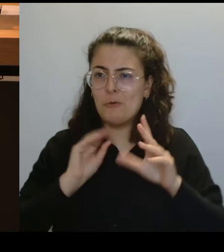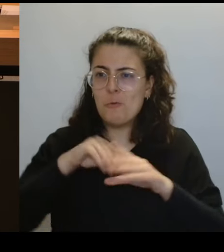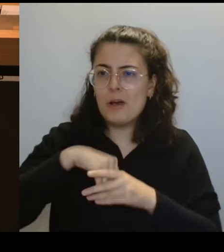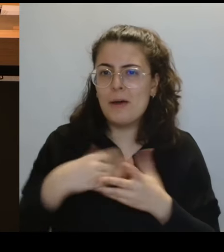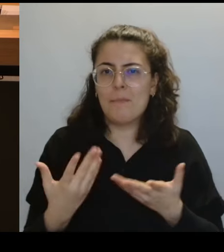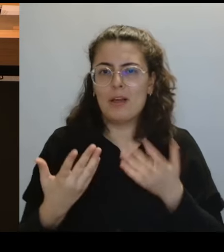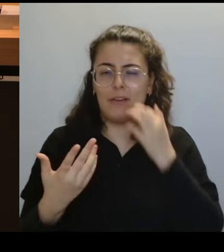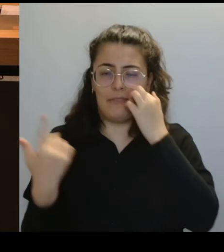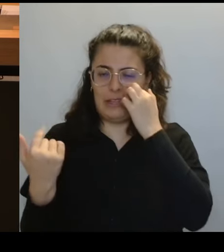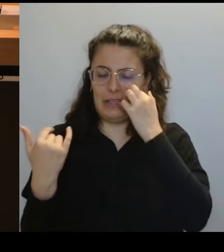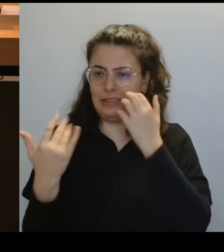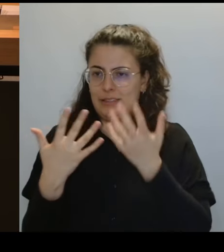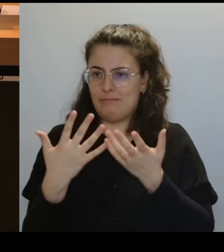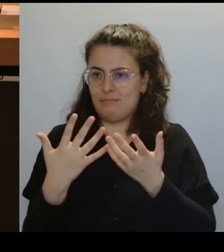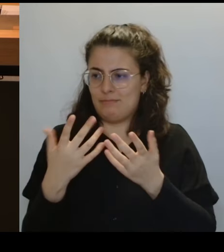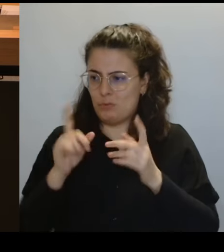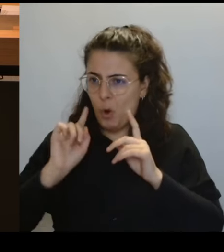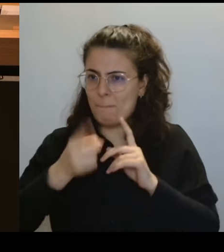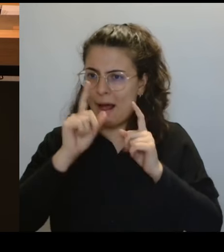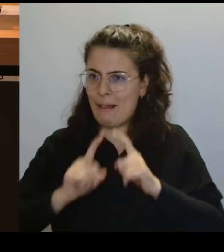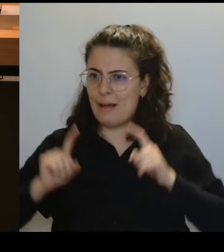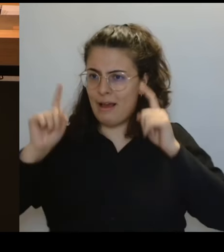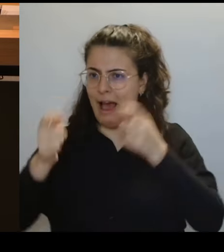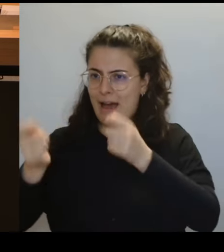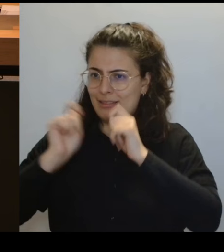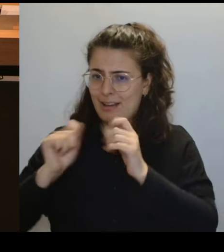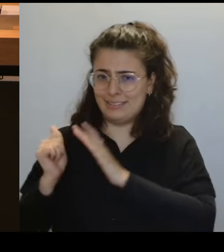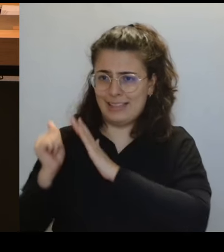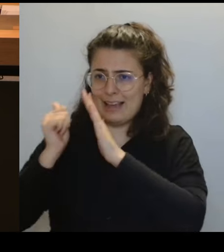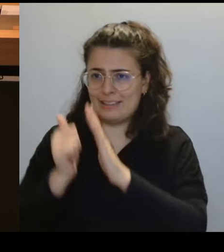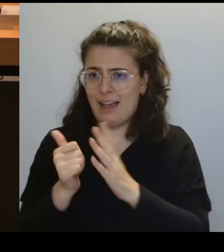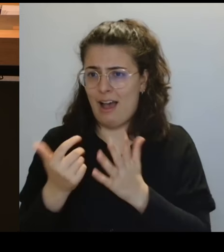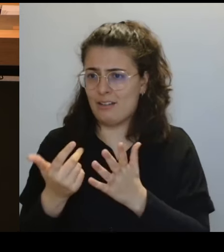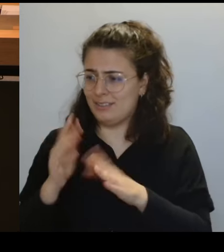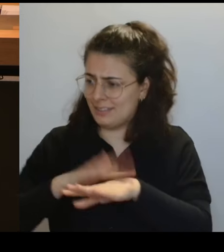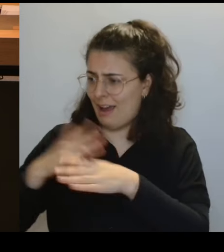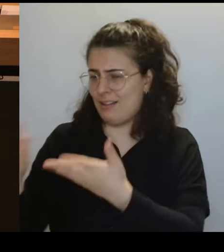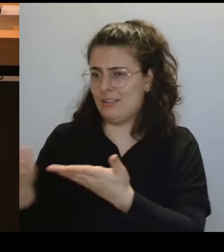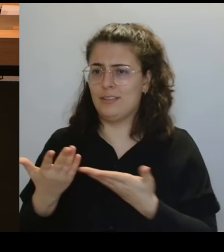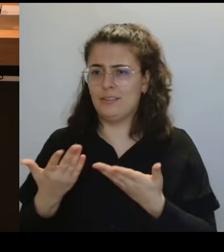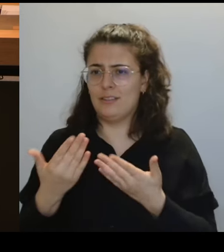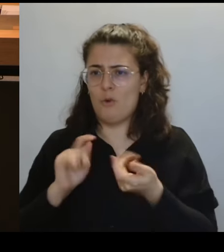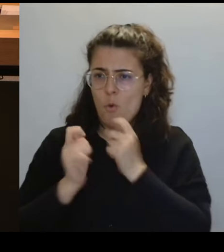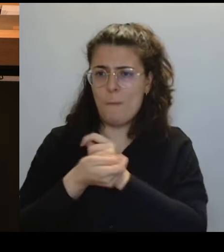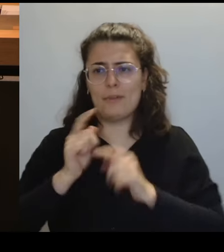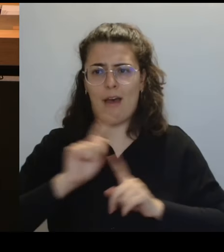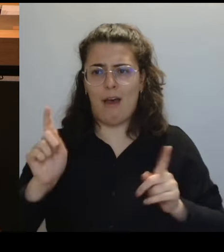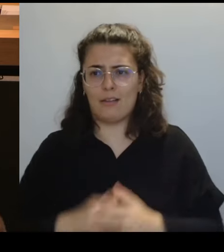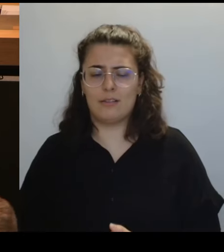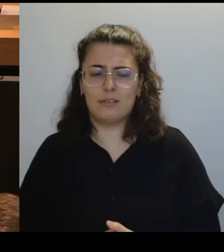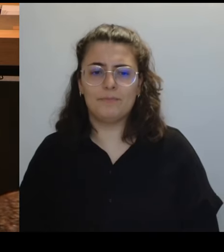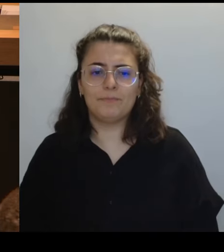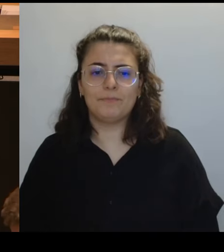Sechs Jahre hatten Sie Zeit Umso erschreckender ist es, dass auch heute noch immer Rollstuhlfahrer